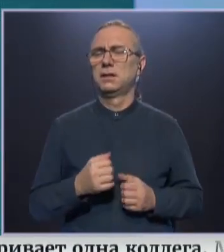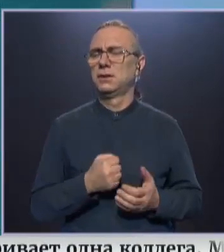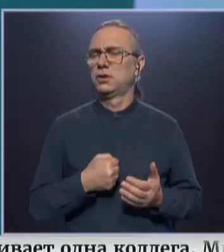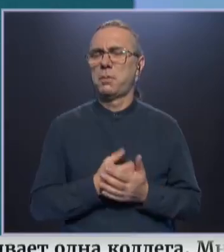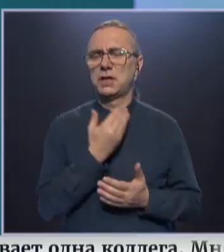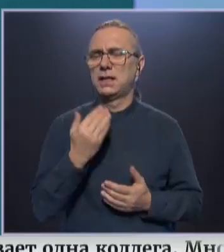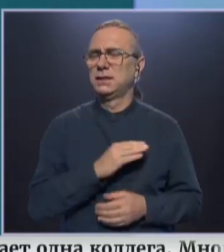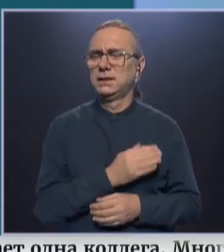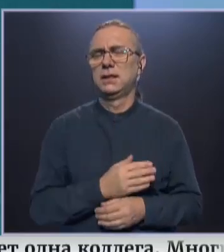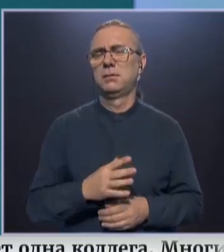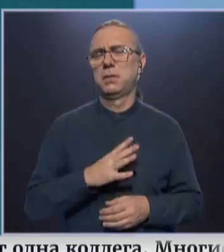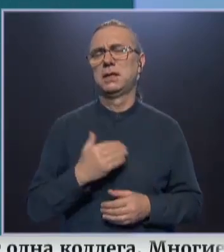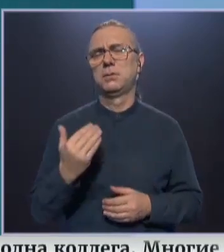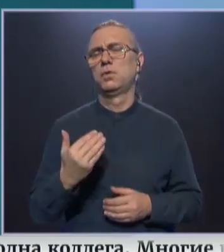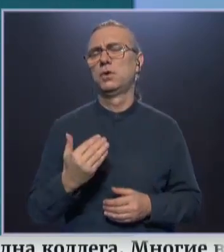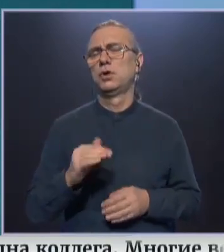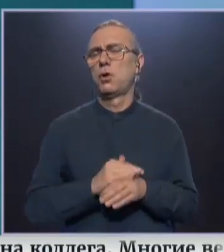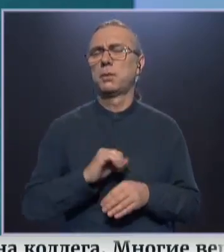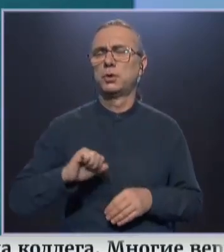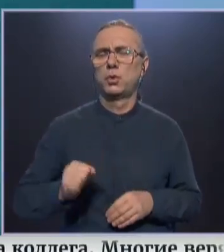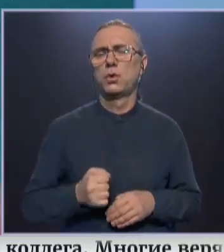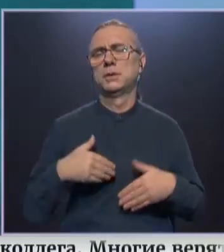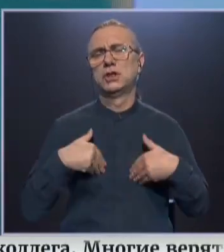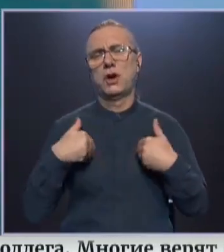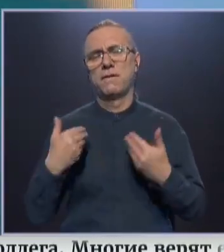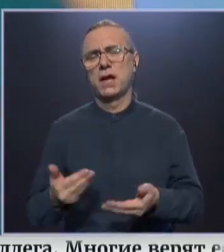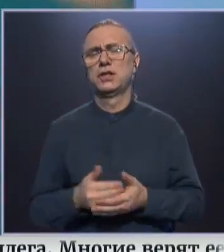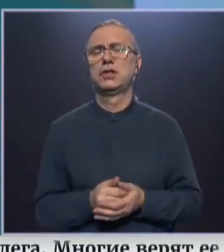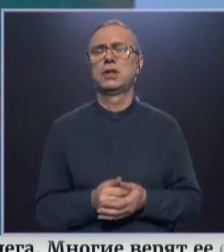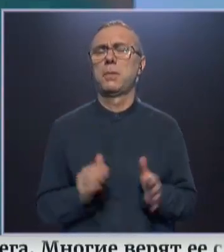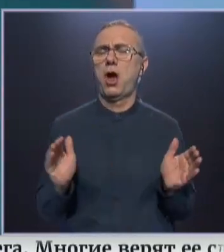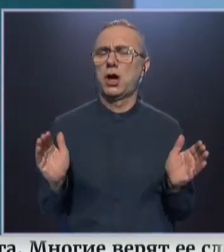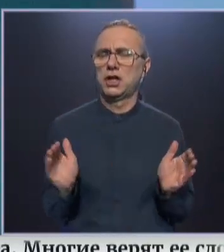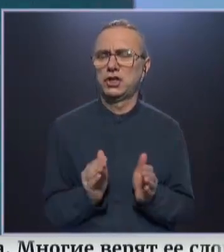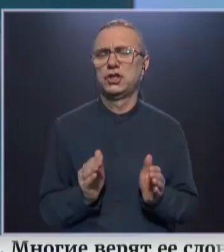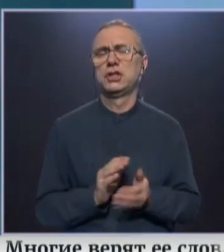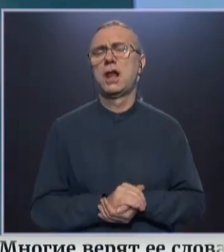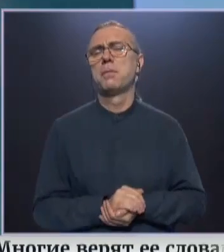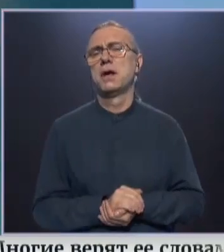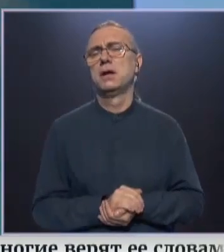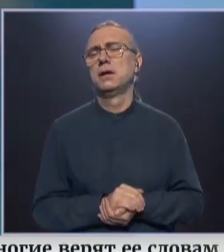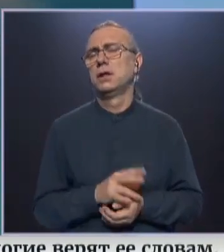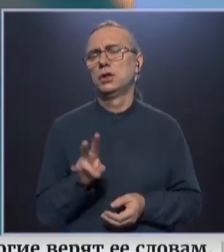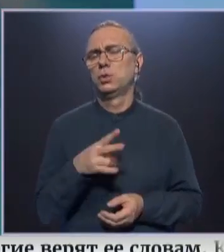советчиком добрым наставителем а где-то ограничителем не надо стесняться и строгости Ну а бывает что ситуация